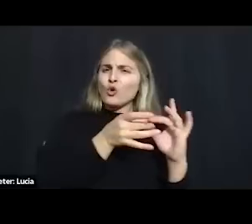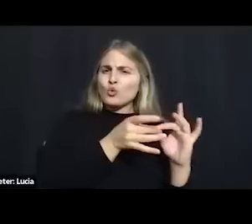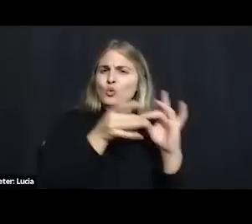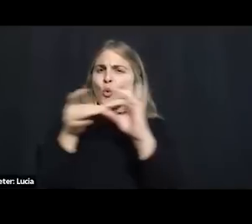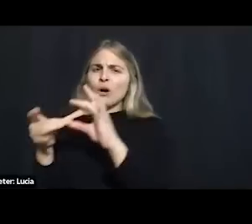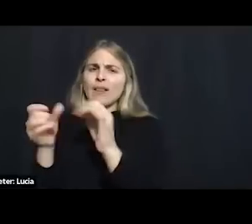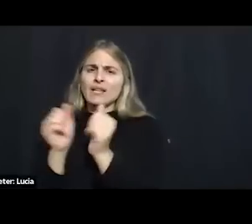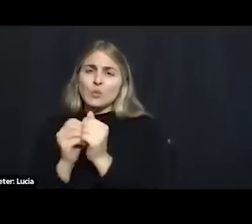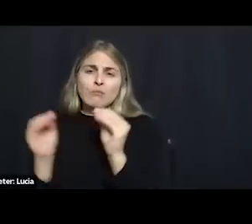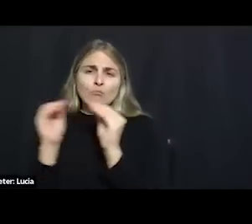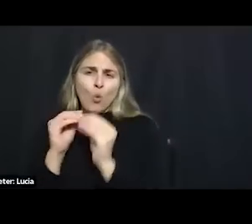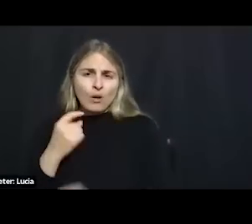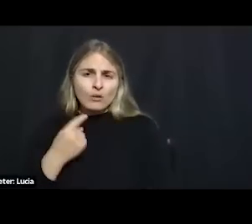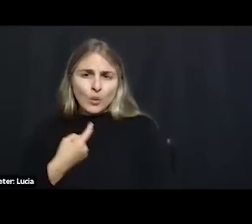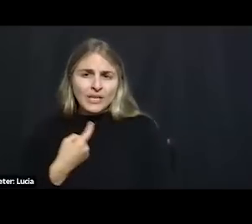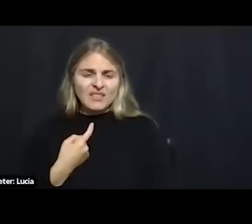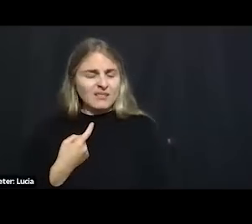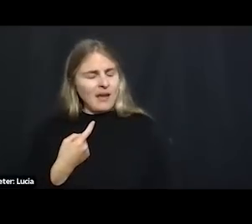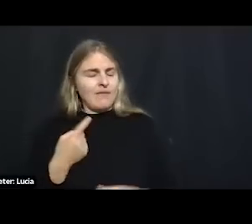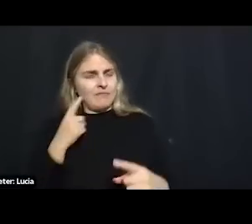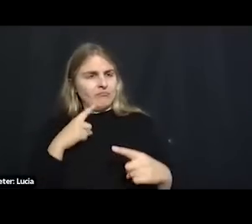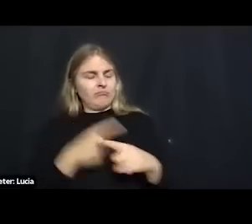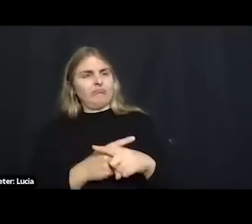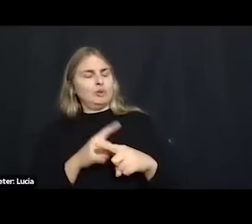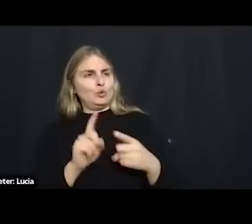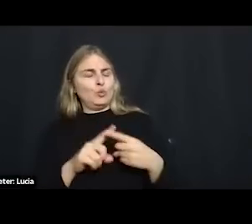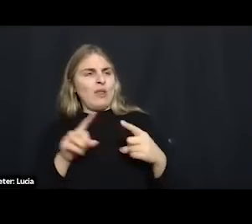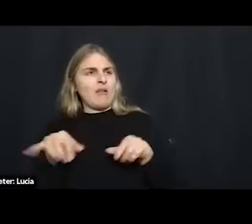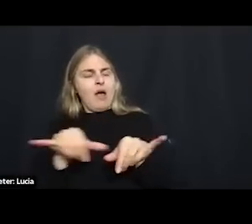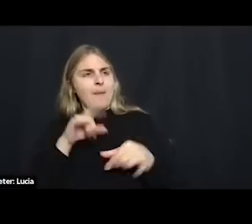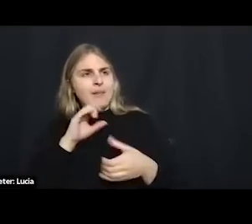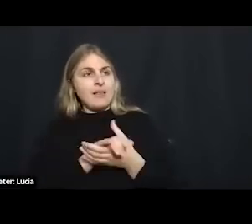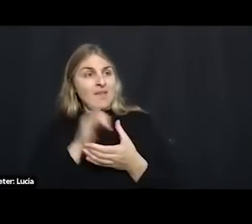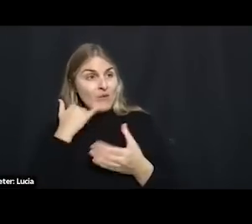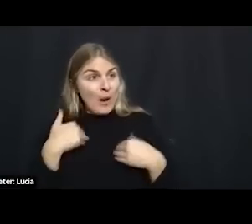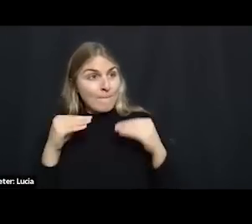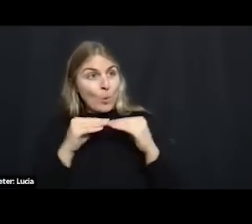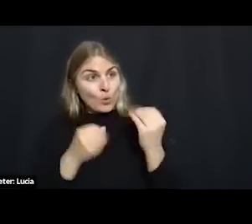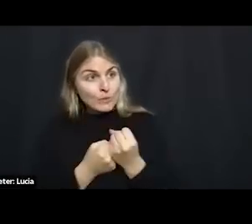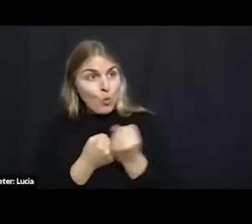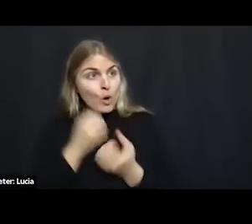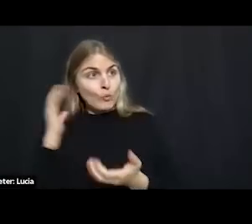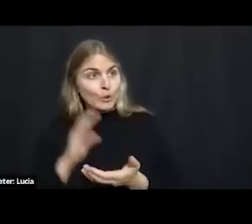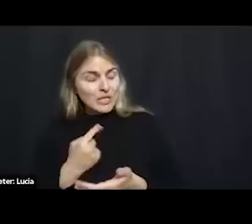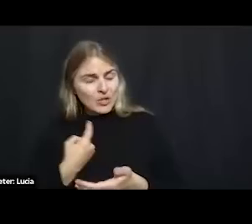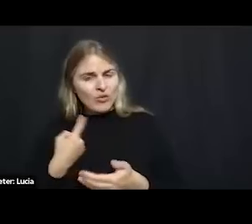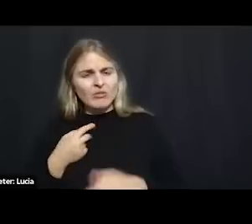Contrario a la creencia común o la comprensión de que más apoyo reduce la soledad. Descubrí que el apoyo afectivo